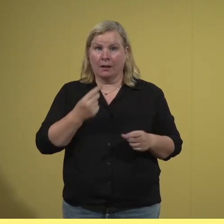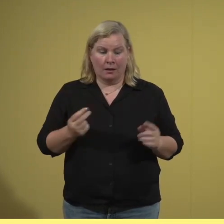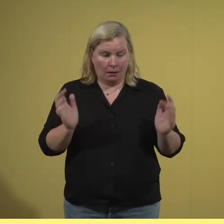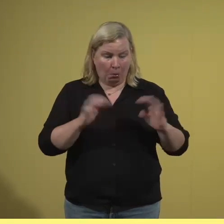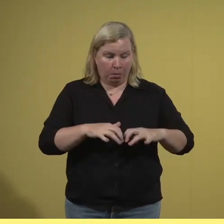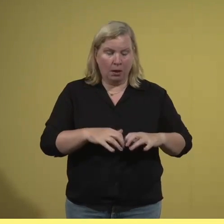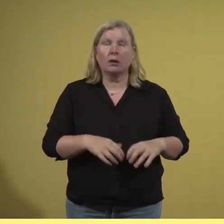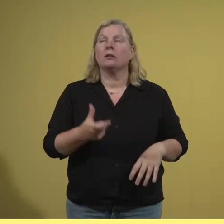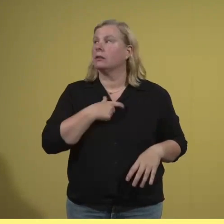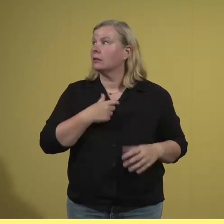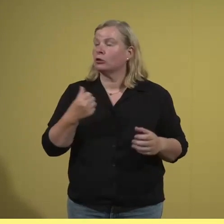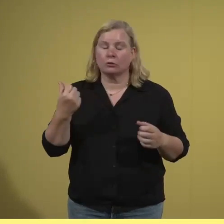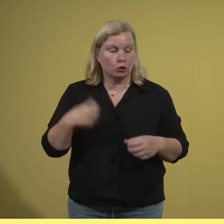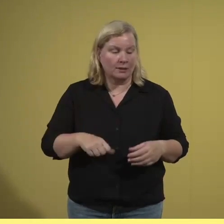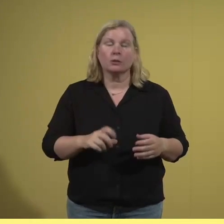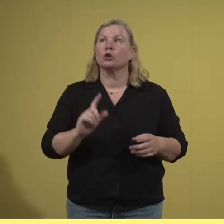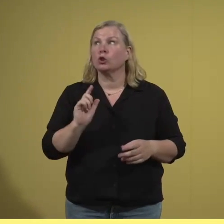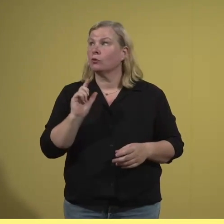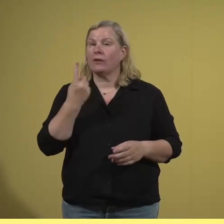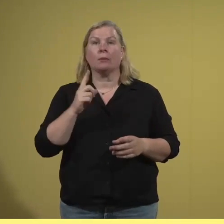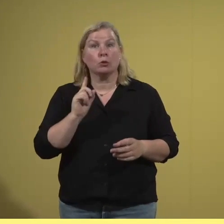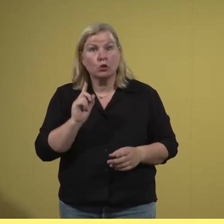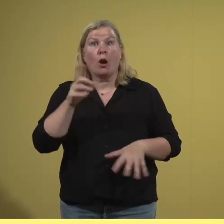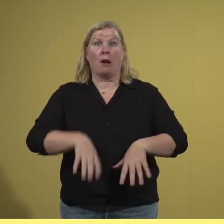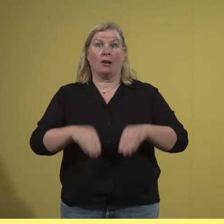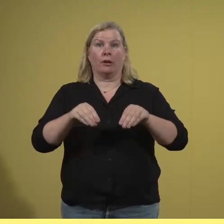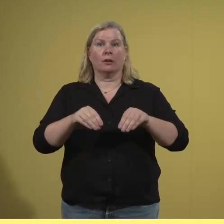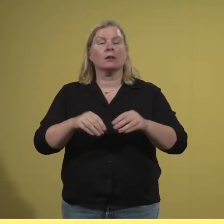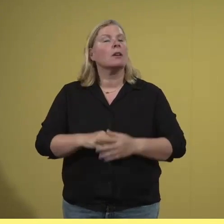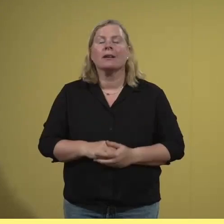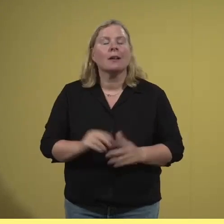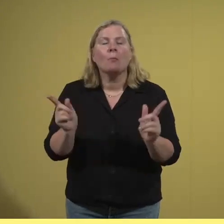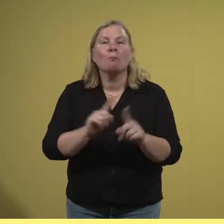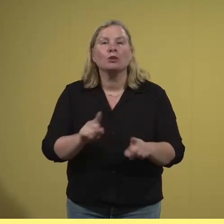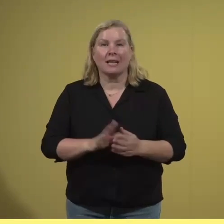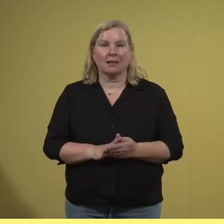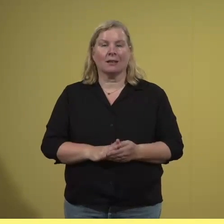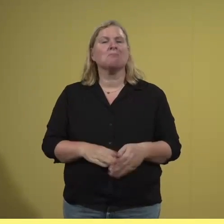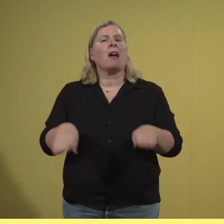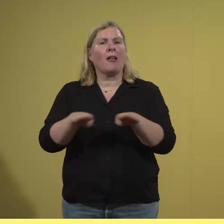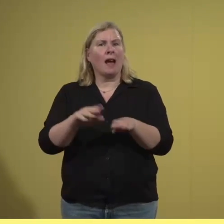wo ich dann dachte: Oh, nee, wieder die Hollandaise. Jetzt muss ich wieder von vorne anfangen. Musst du nicht. Ist gar kein Ding.